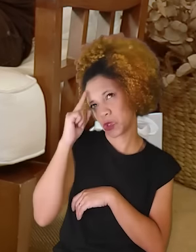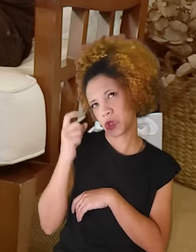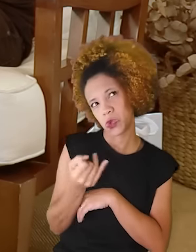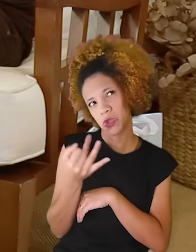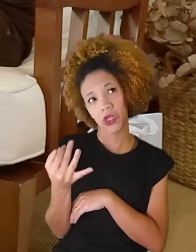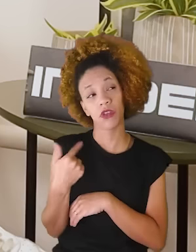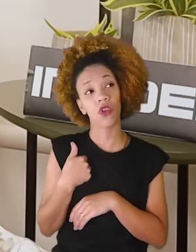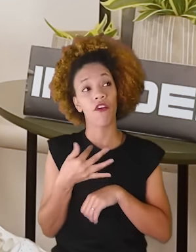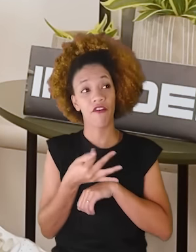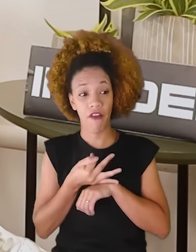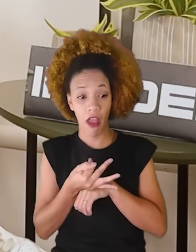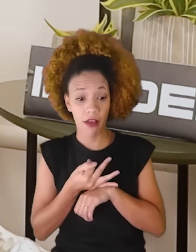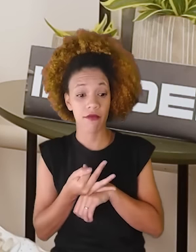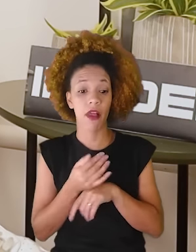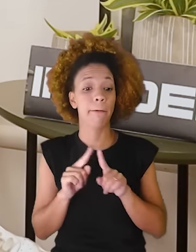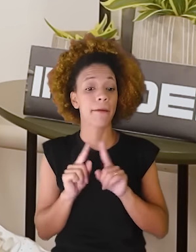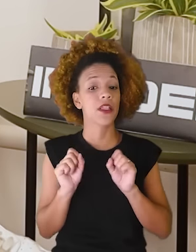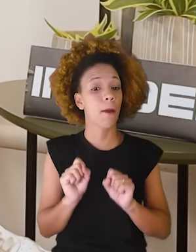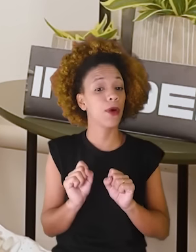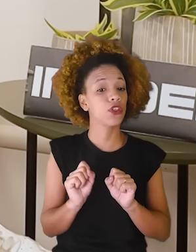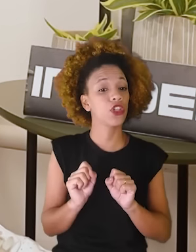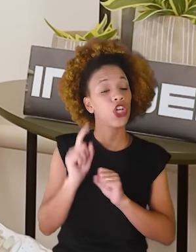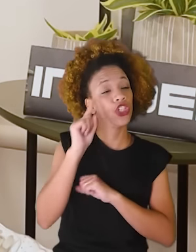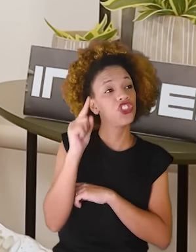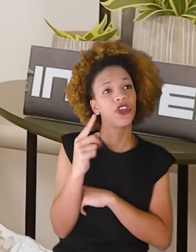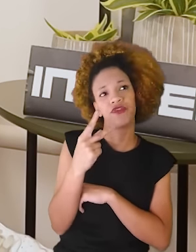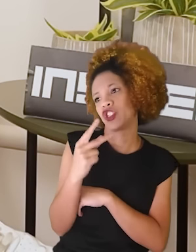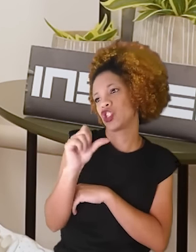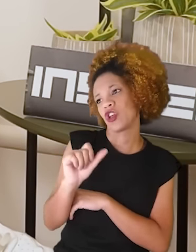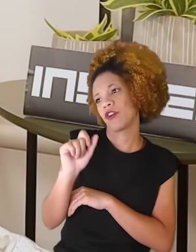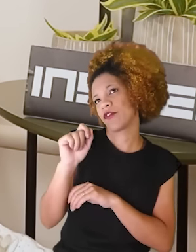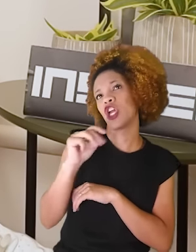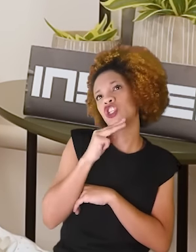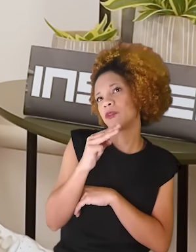falou assim Mateus eu tô de férias mas eu Poo no dia 29 de Março tipo três meses depois falei